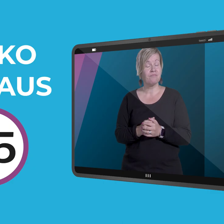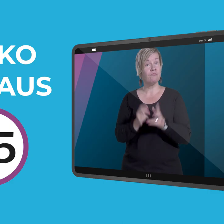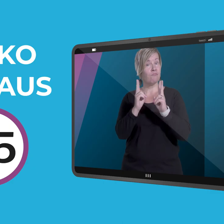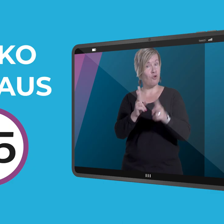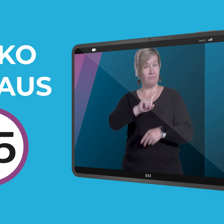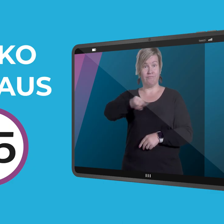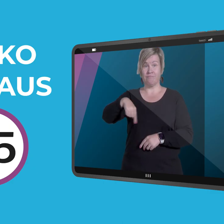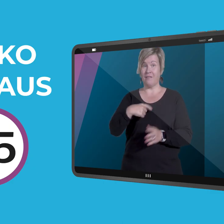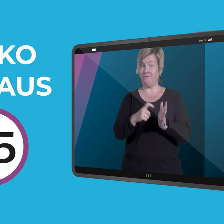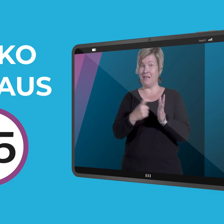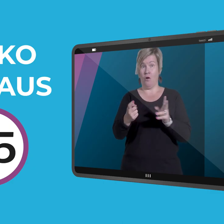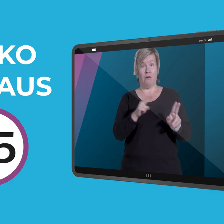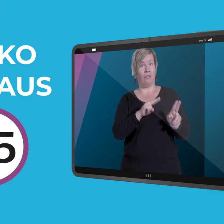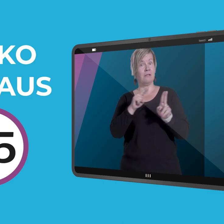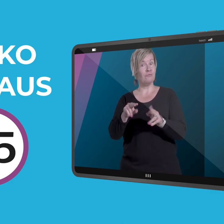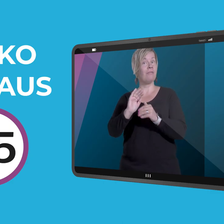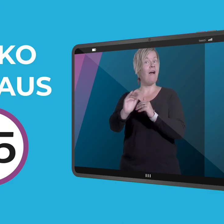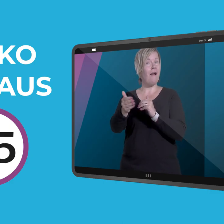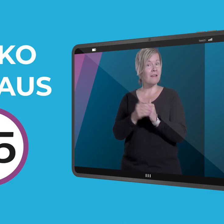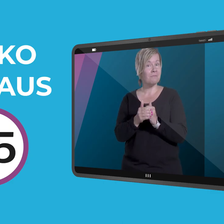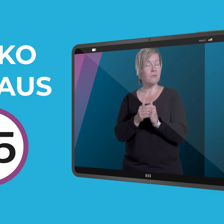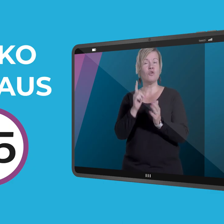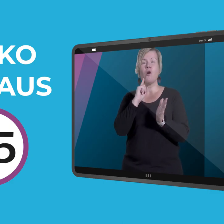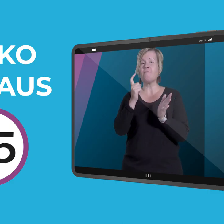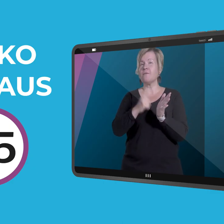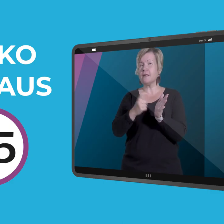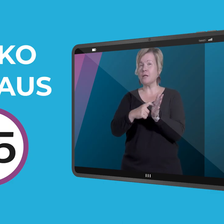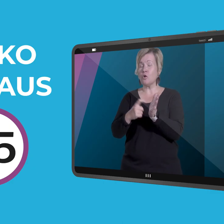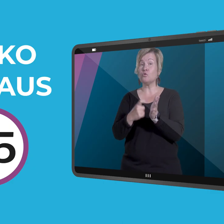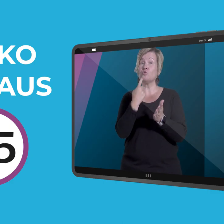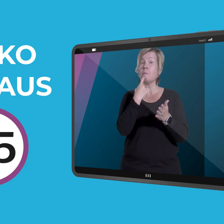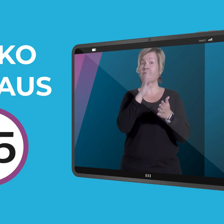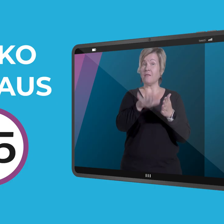Tämä tarkoittaa myös sitä, - että viikkokatsaukset palaavat jälleen ruutuun! Katsauksia julkaistaan joka viikko, -